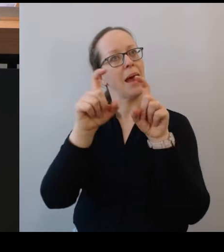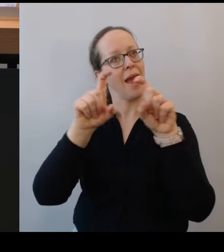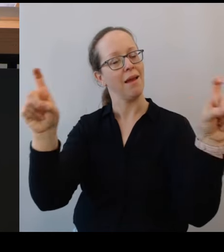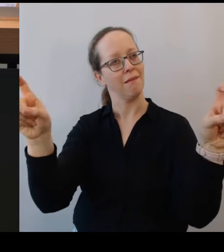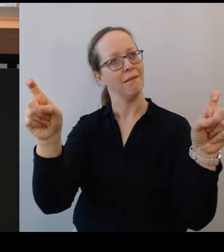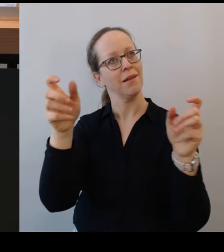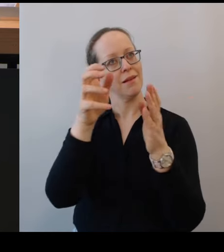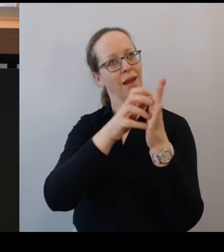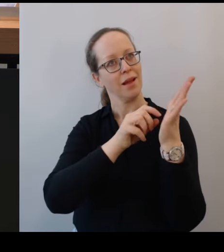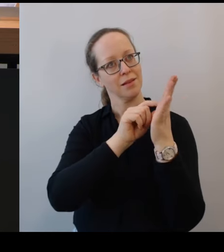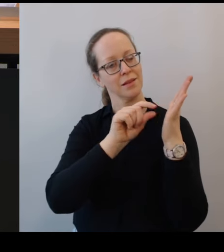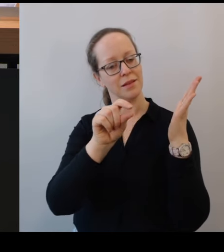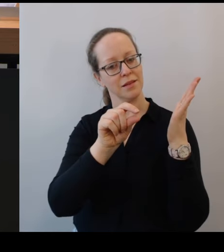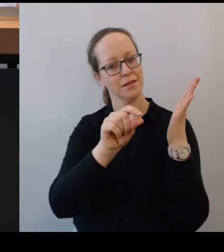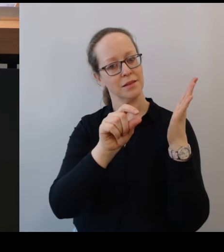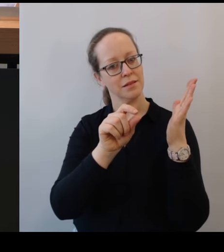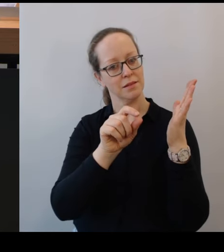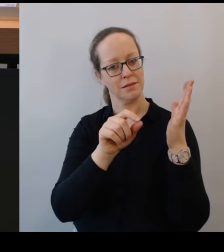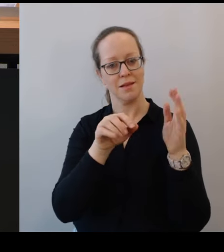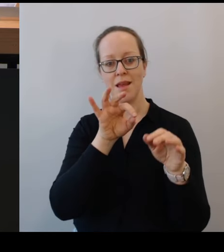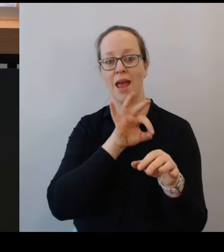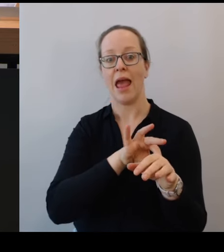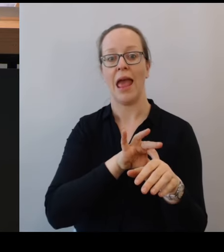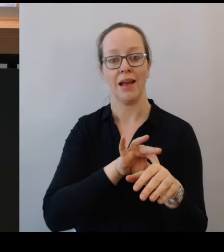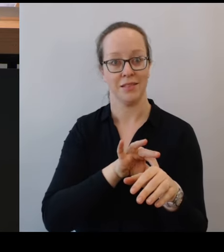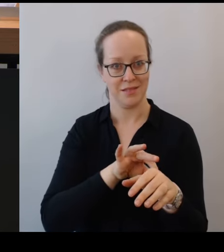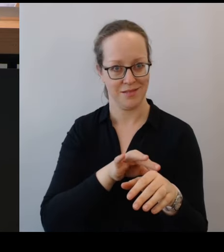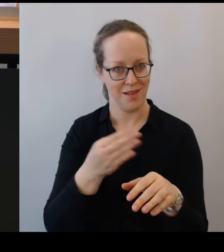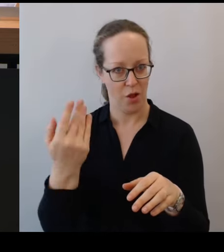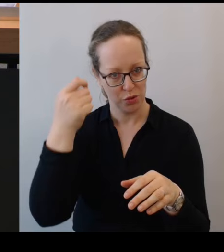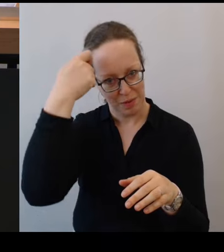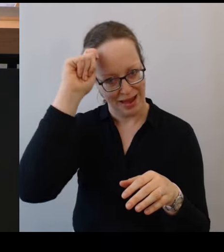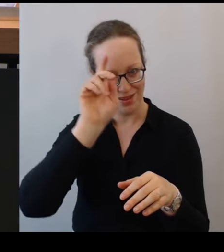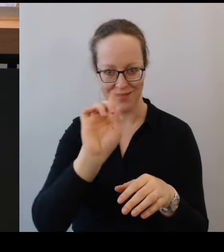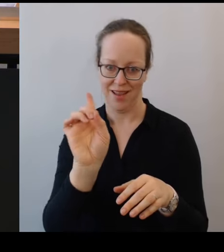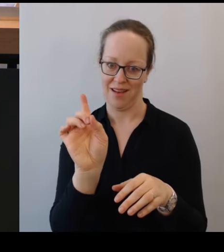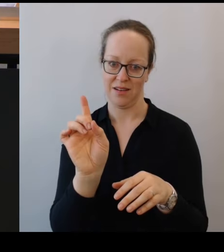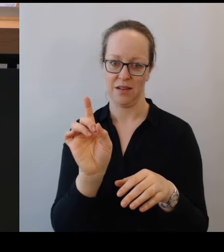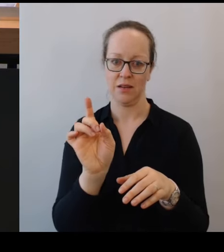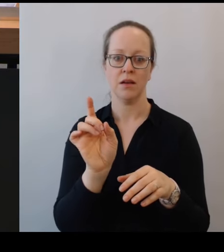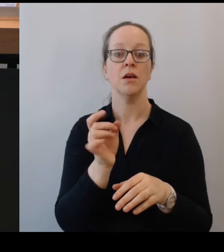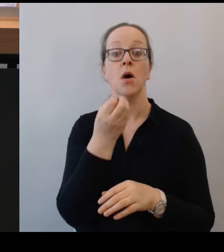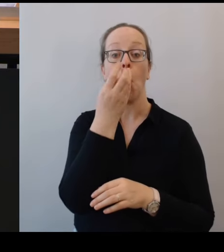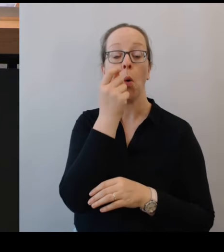Berlin, aus Berlin, sondern Rosenstolz: Liebe ist alles.